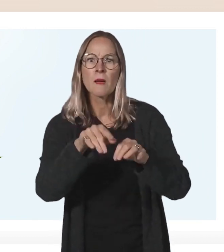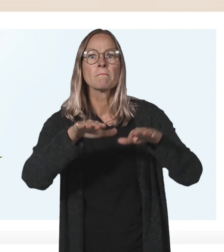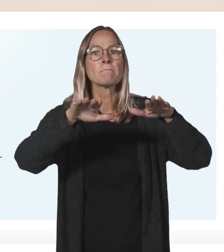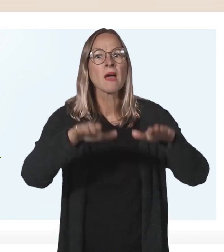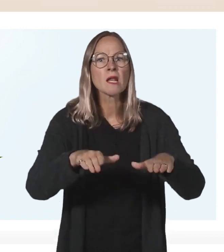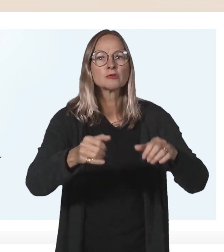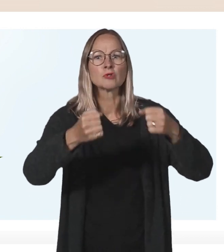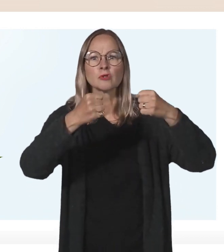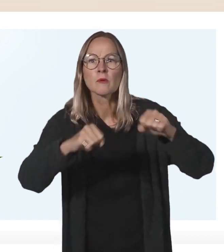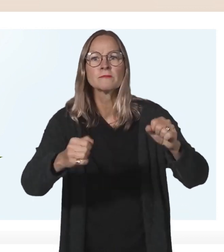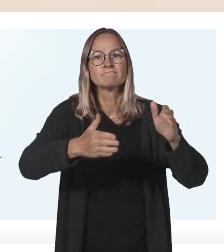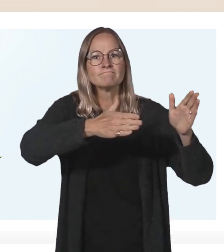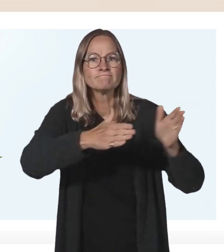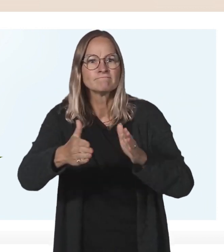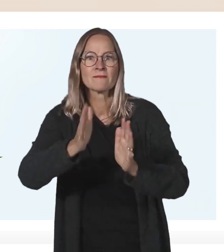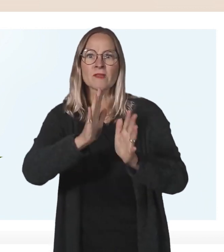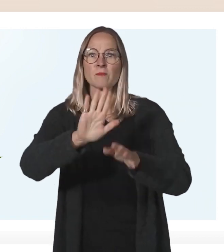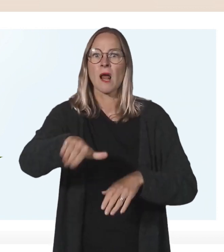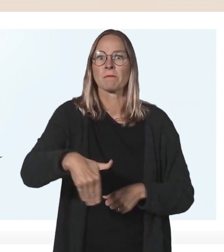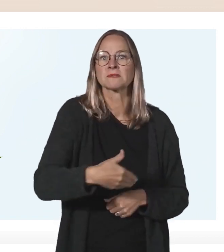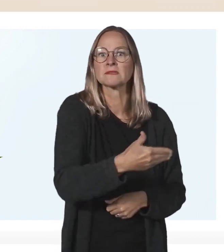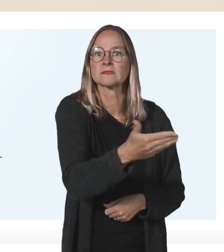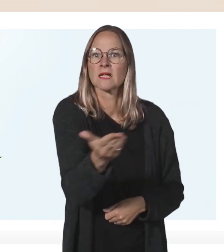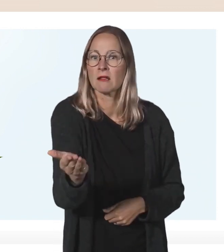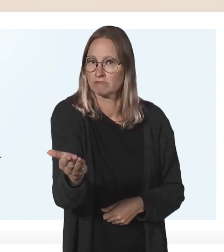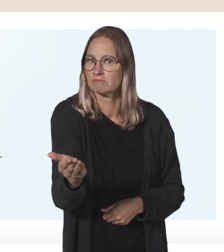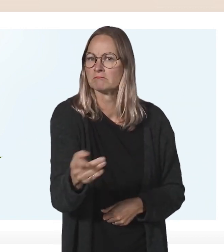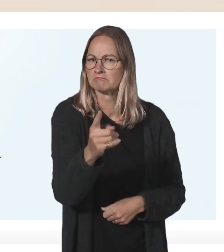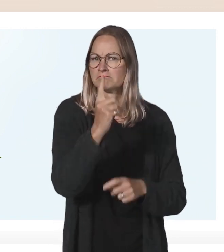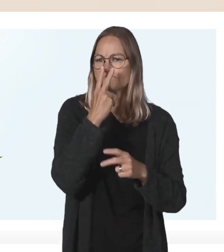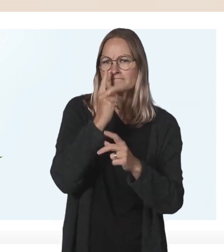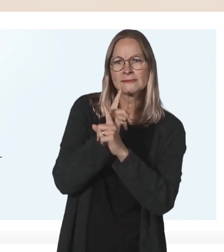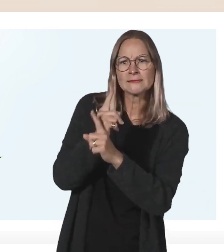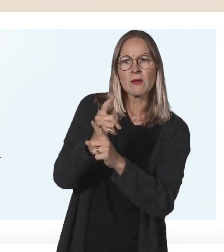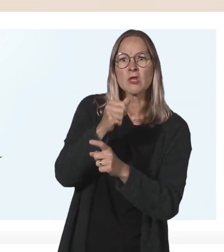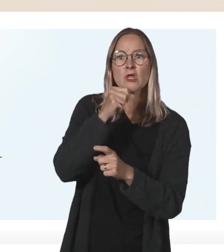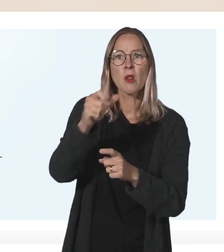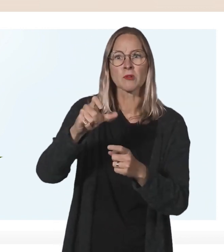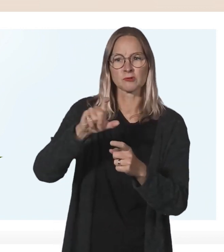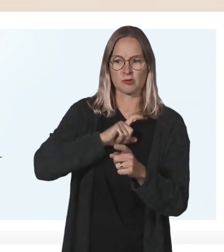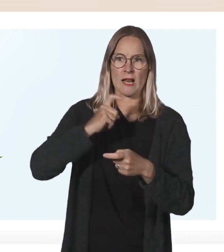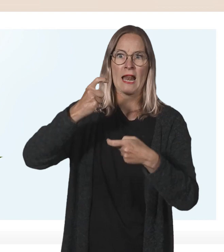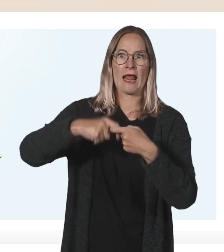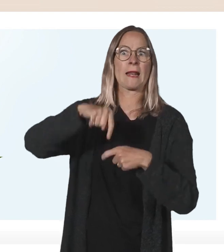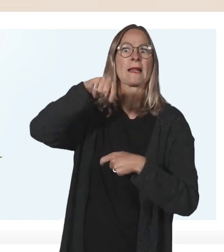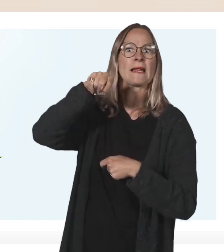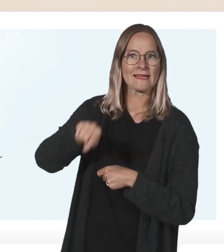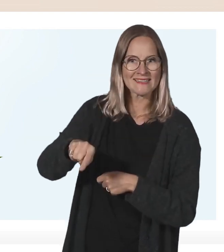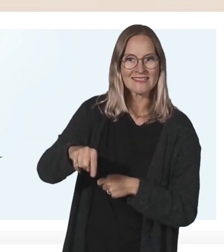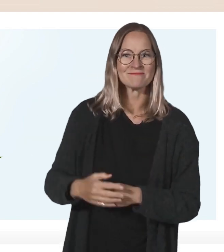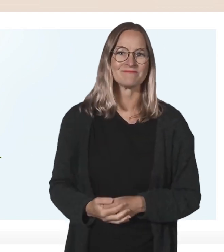paikallistoiminnan järjestämiseen viittoville lapsille. Seuraa ilmoituksia klikkaamalla alla olevaa linkkiä.